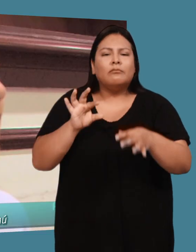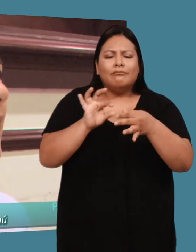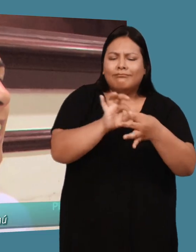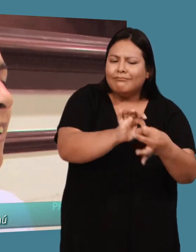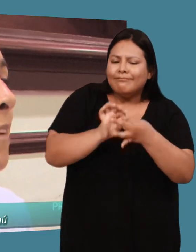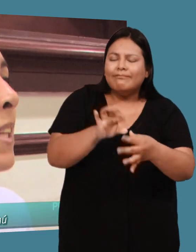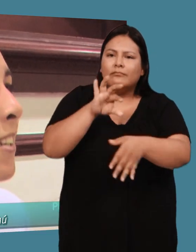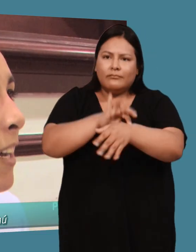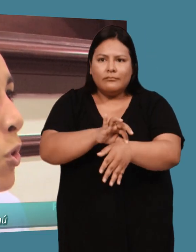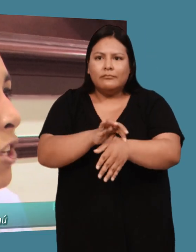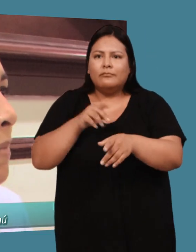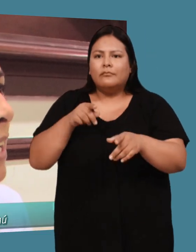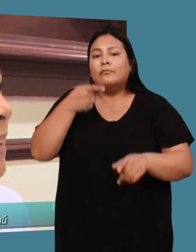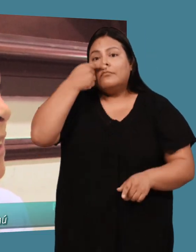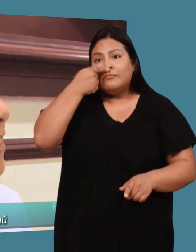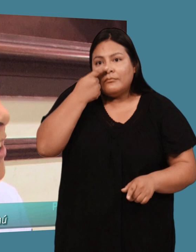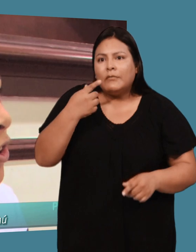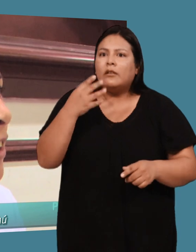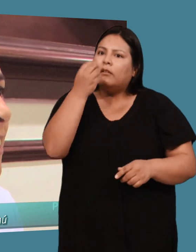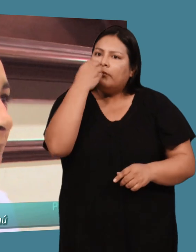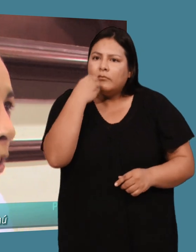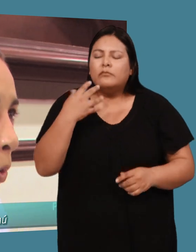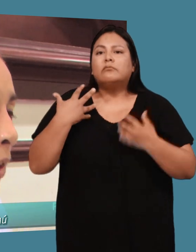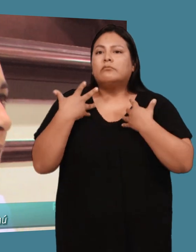La verdad que me interesa mucho el tema de la alimentación, de la salud.